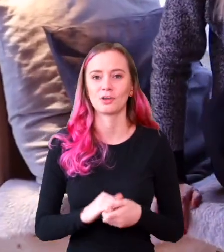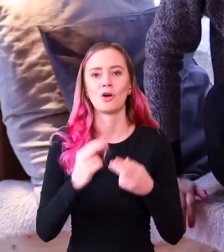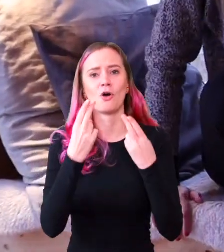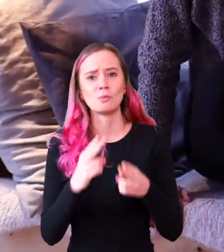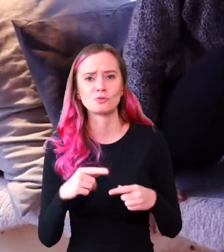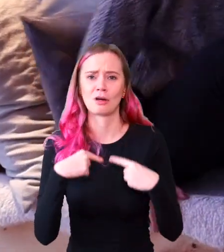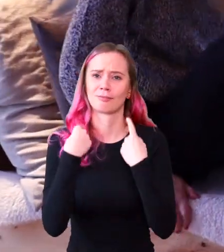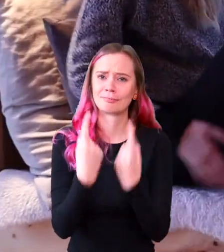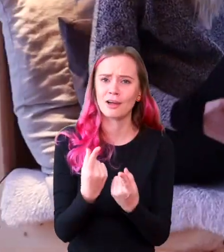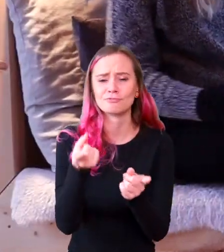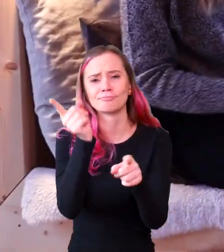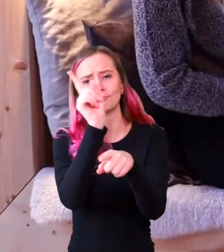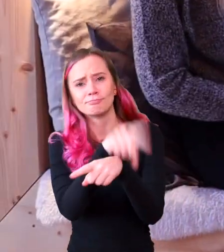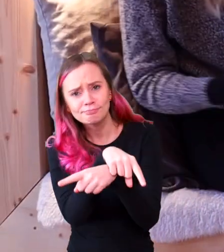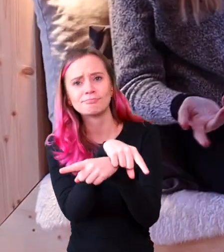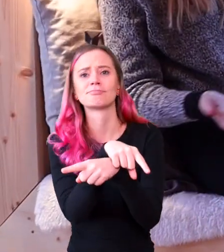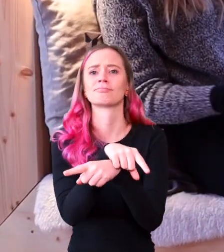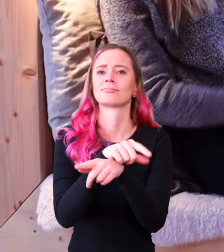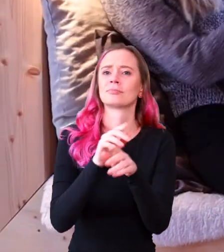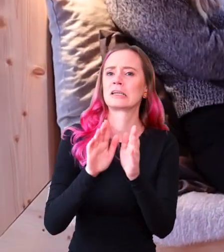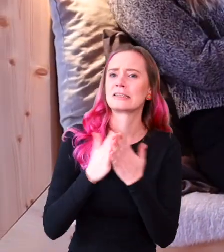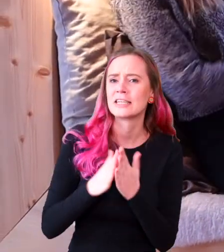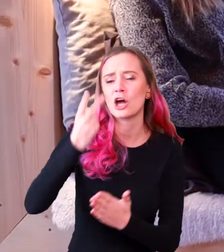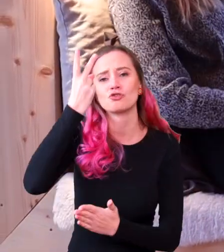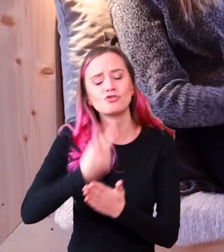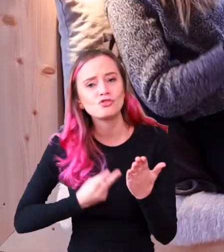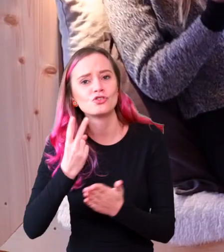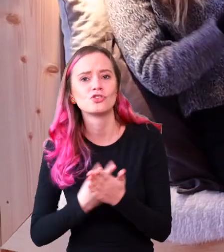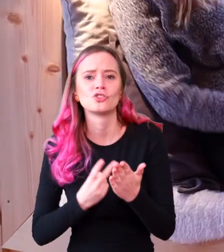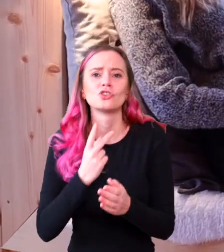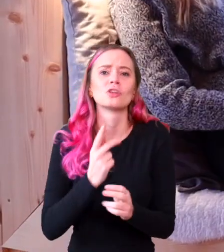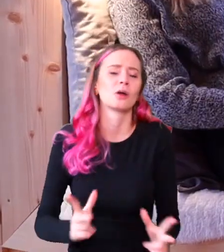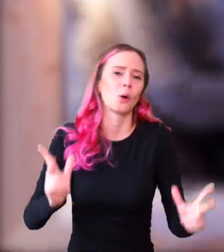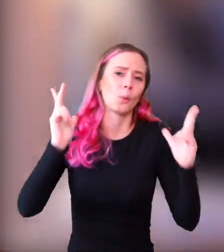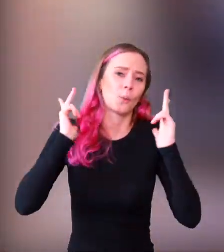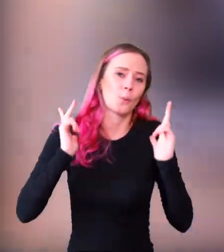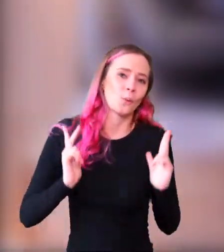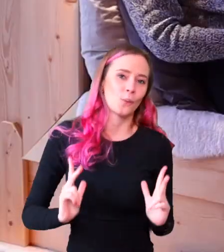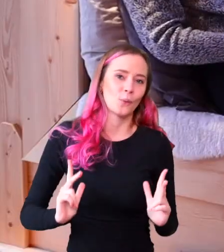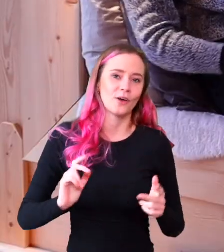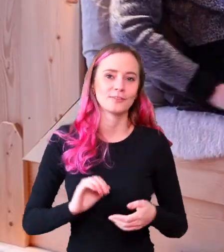Tady to je prostě super! Můžete se tady takhle posadit, číst knížku a prostě relaxovat.